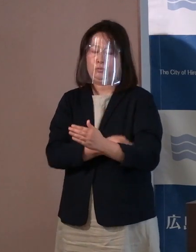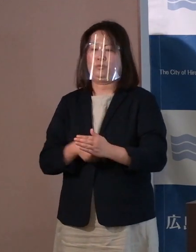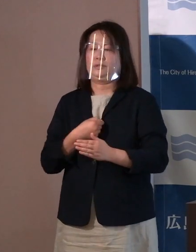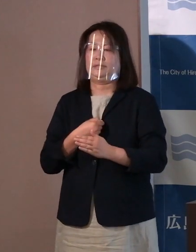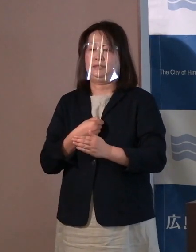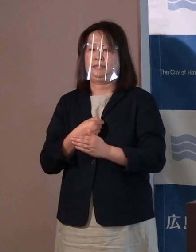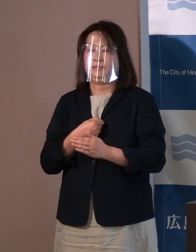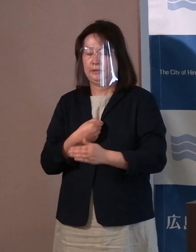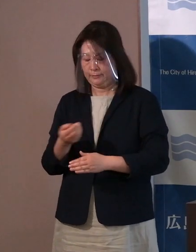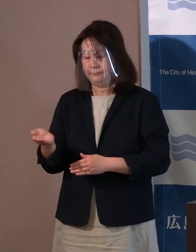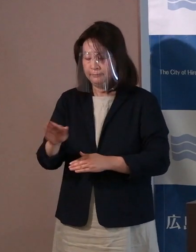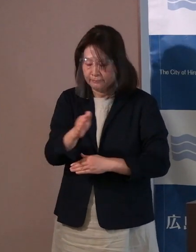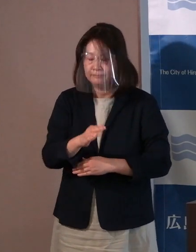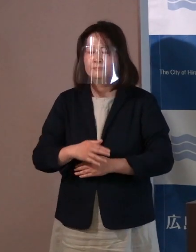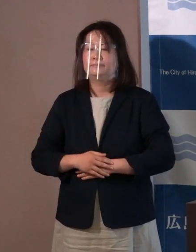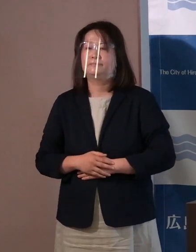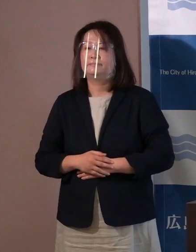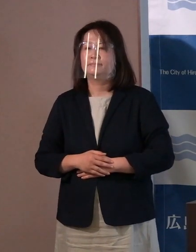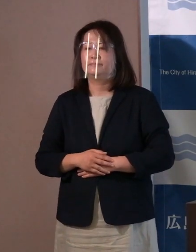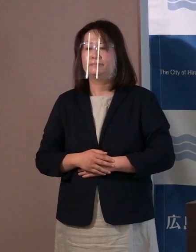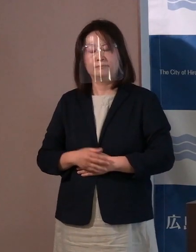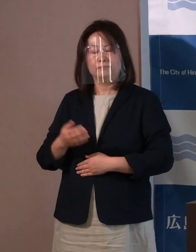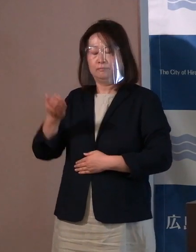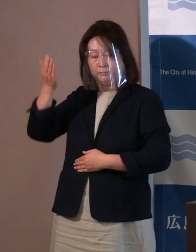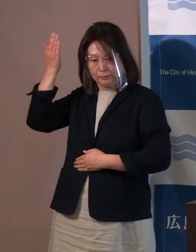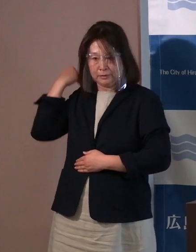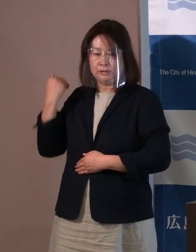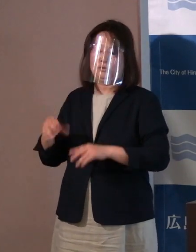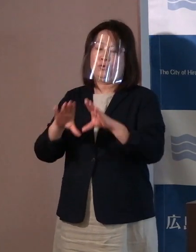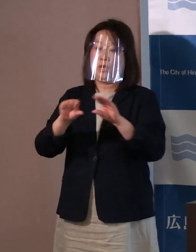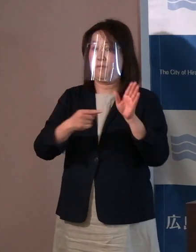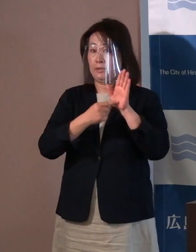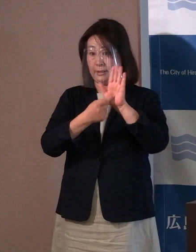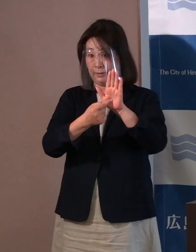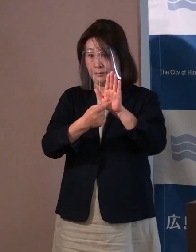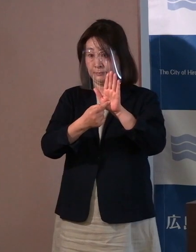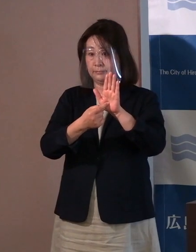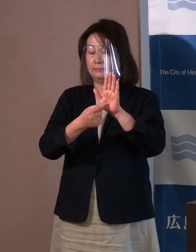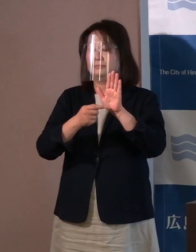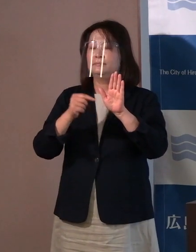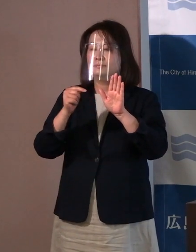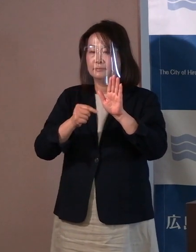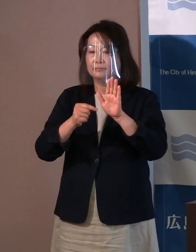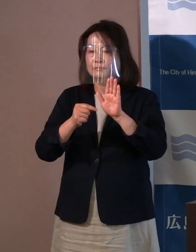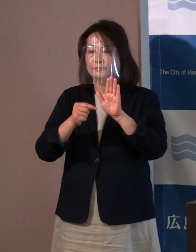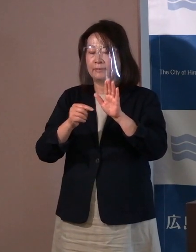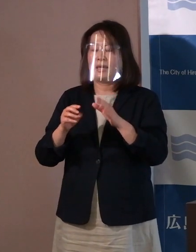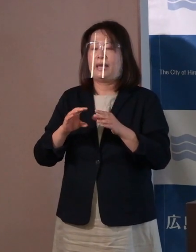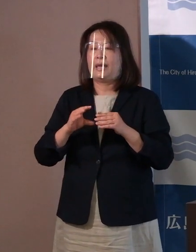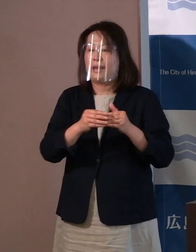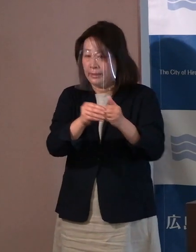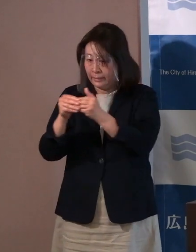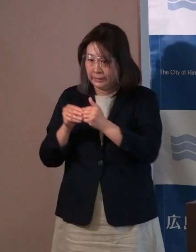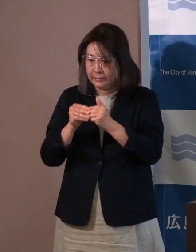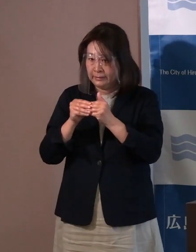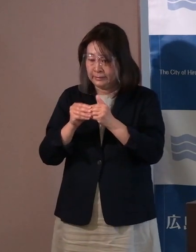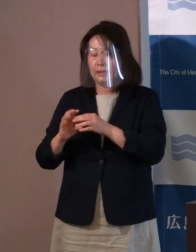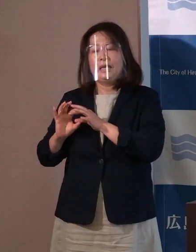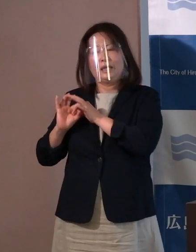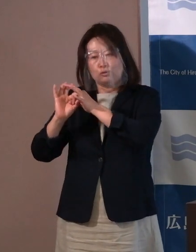そして､過去の平和宣言におきましては､ ｢連帯｣あるいは､｢継続｣といった行動理念､